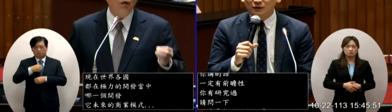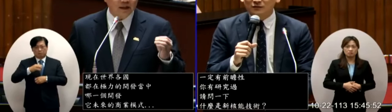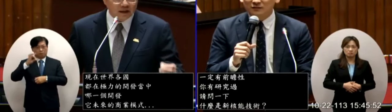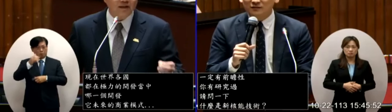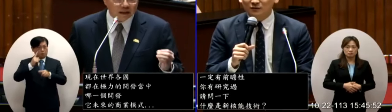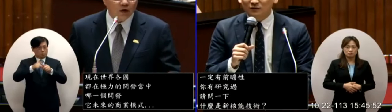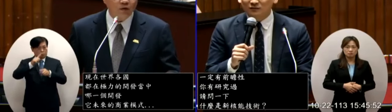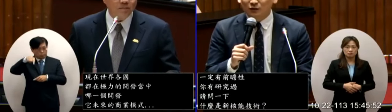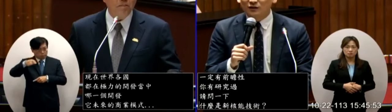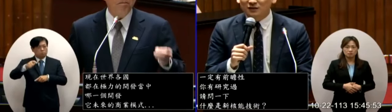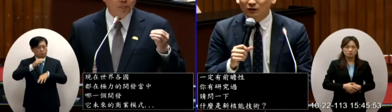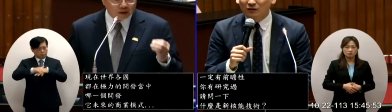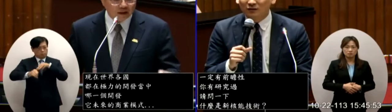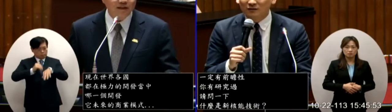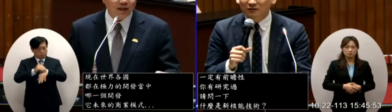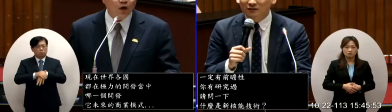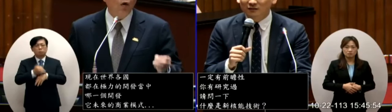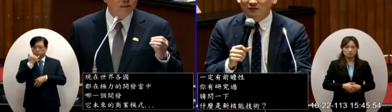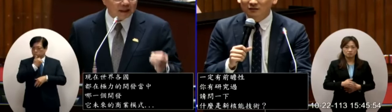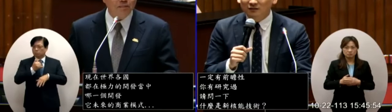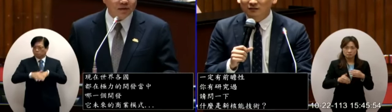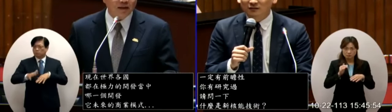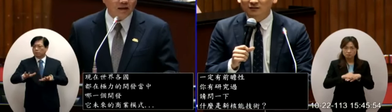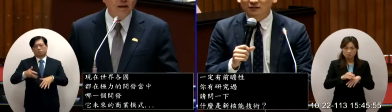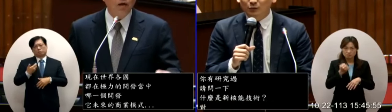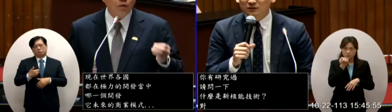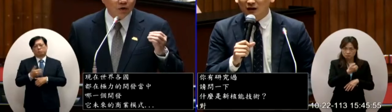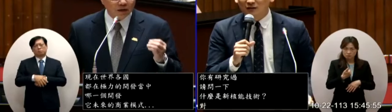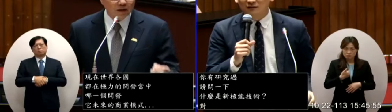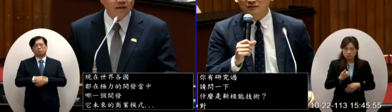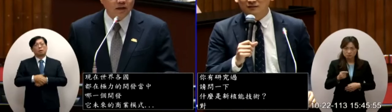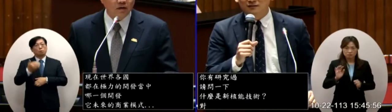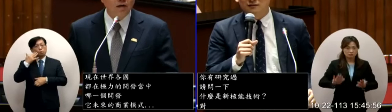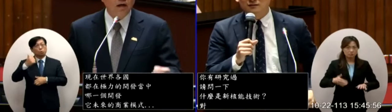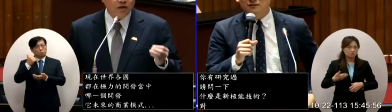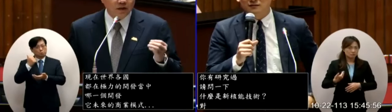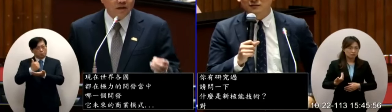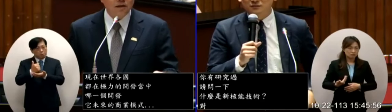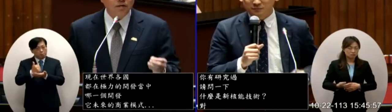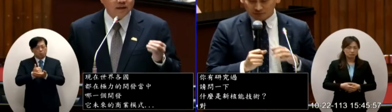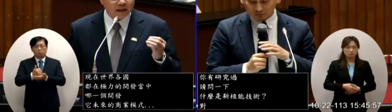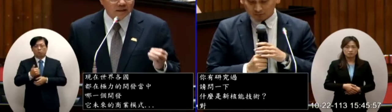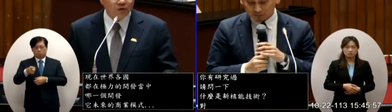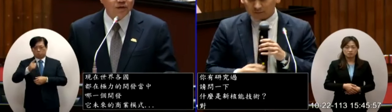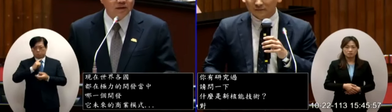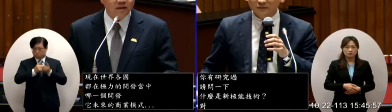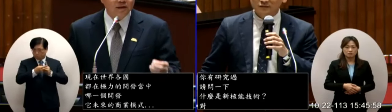有可能成功 可能成功我們現在還不知道 有可能成功 有可能成為一個商業模式